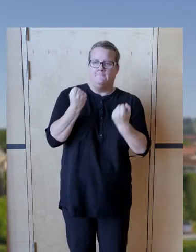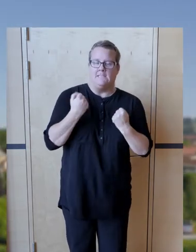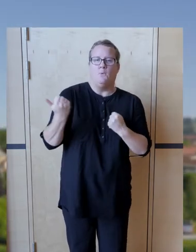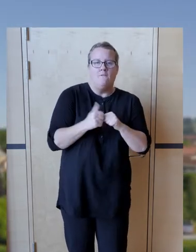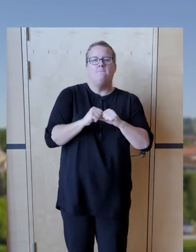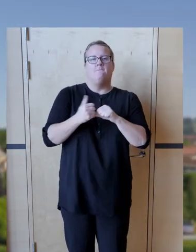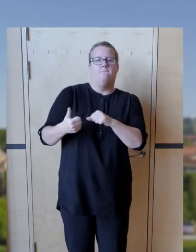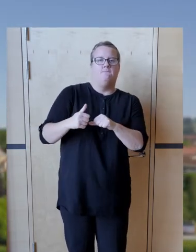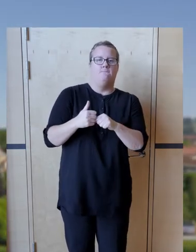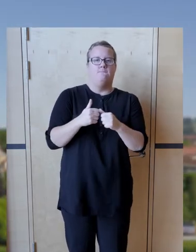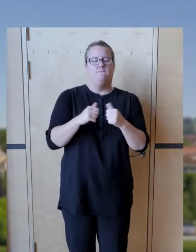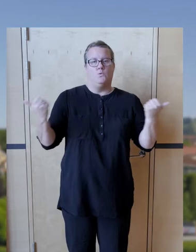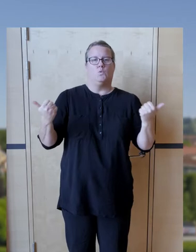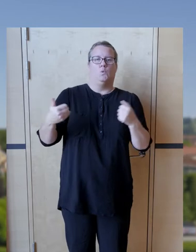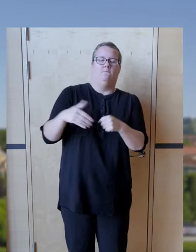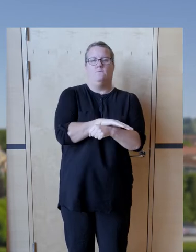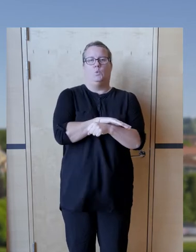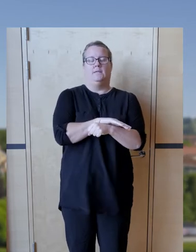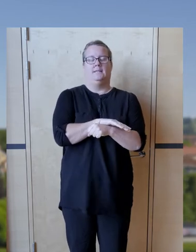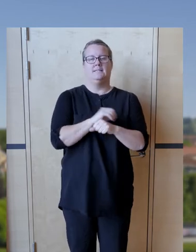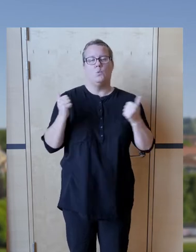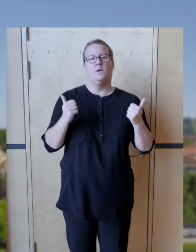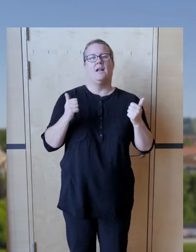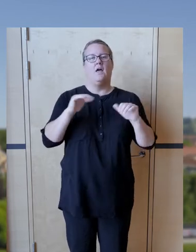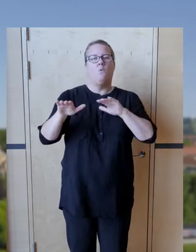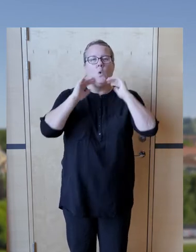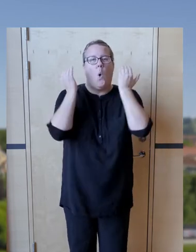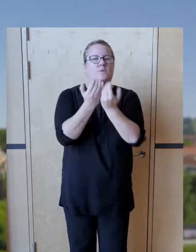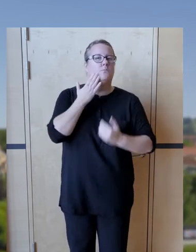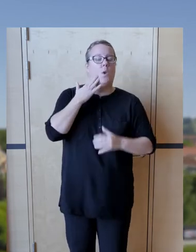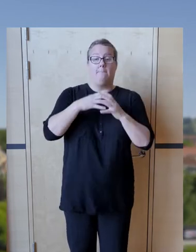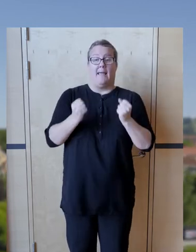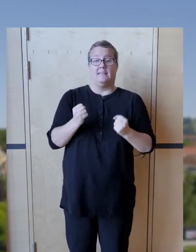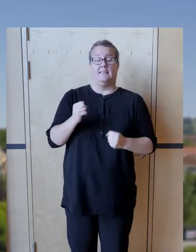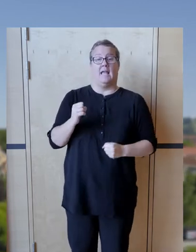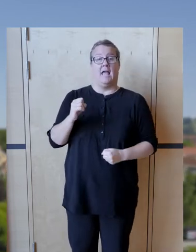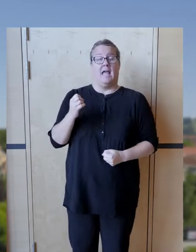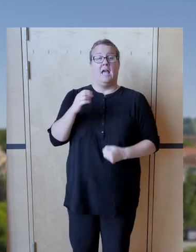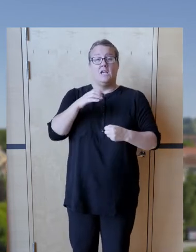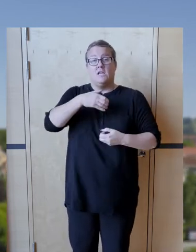Vård och omsorgsboende att det leder inte Socialdemokraterna Vänsterpartiet förslag idag Utan det